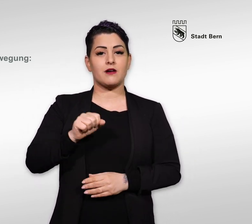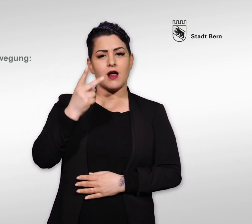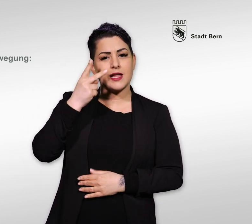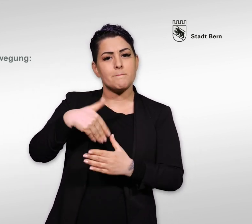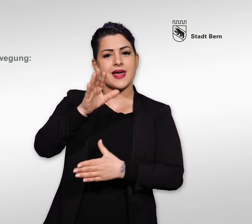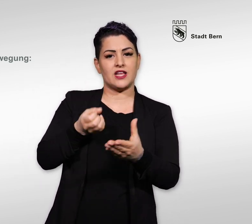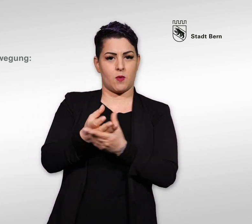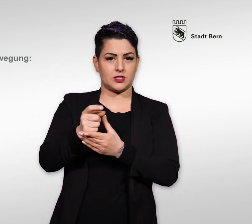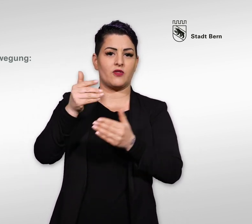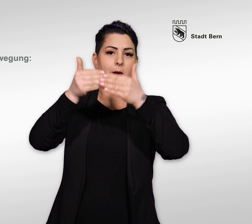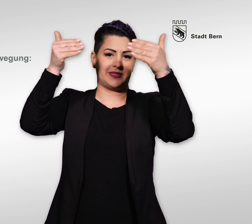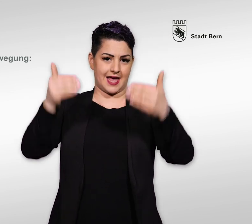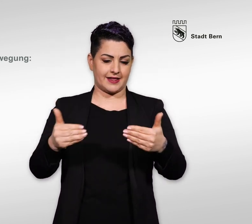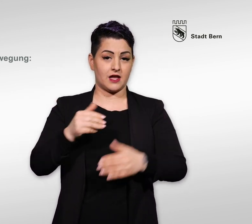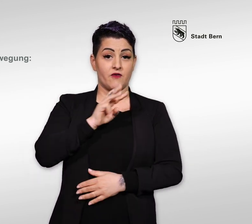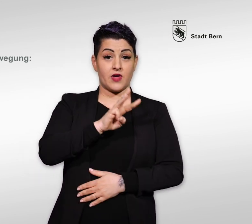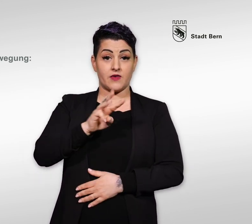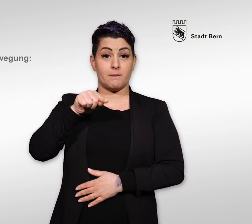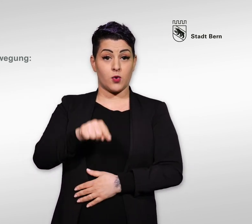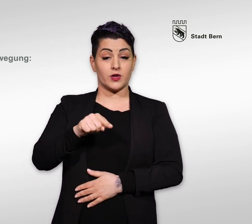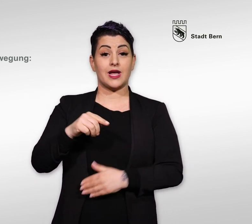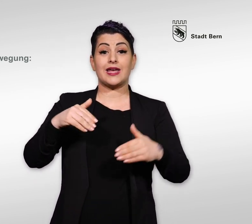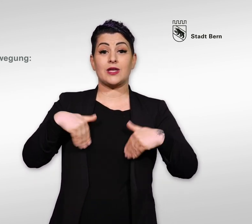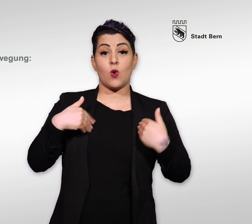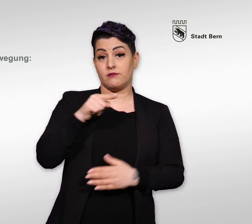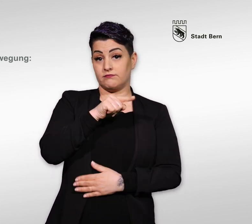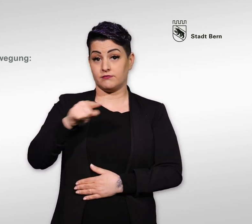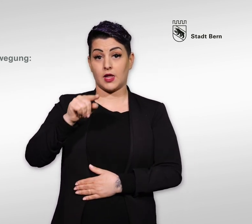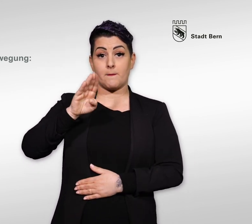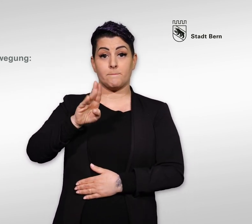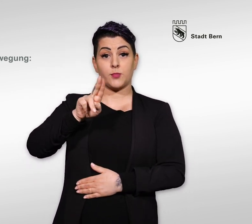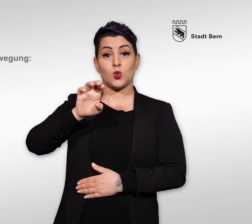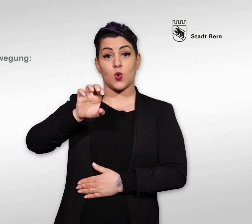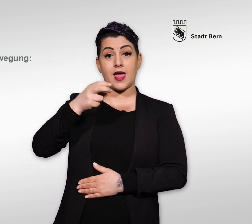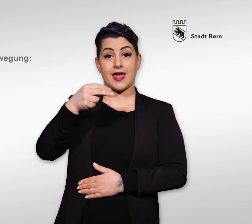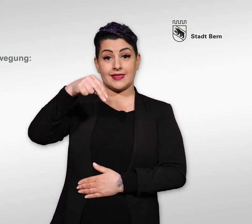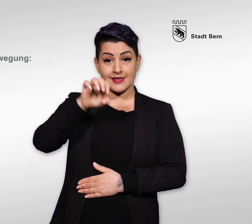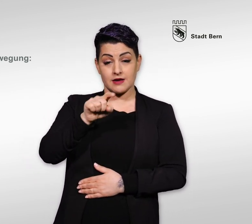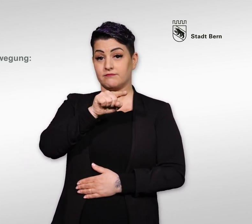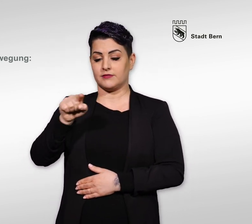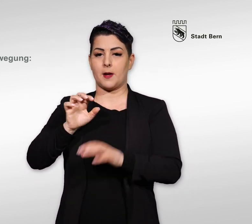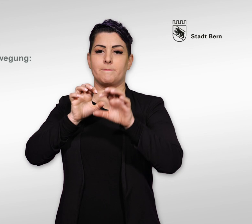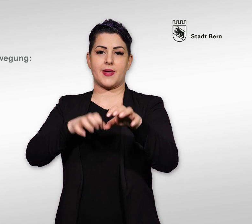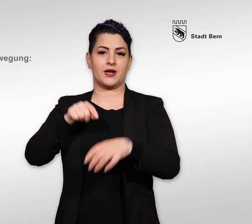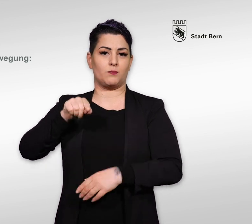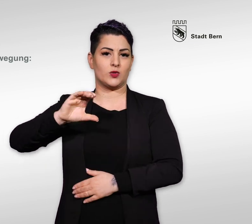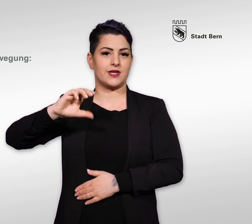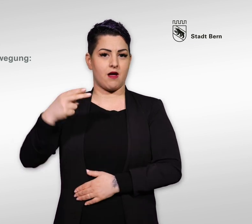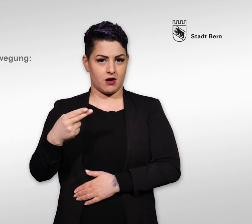Sie finden dazu Informationen auf der Website www.junge-buehne-bern.ch.